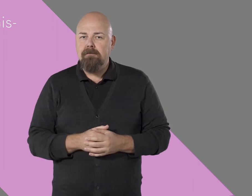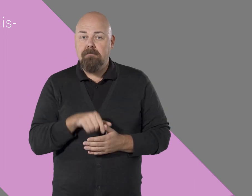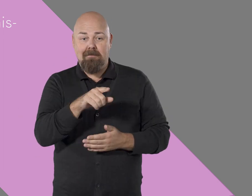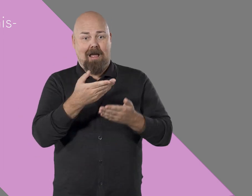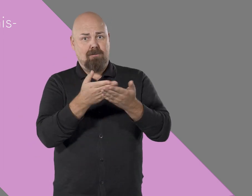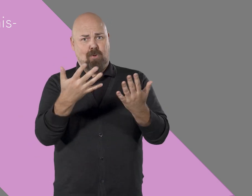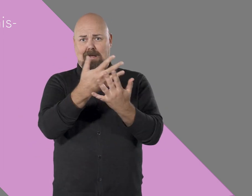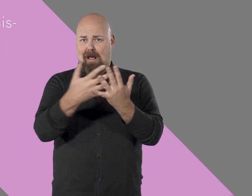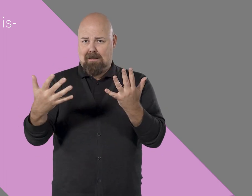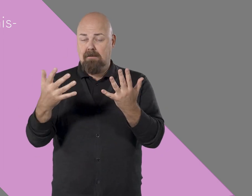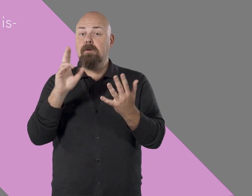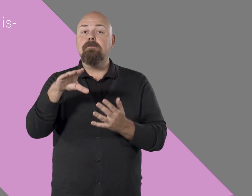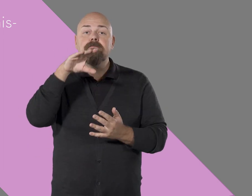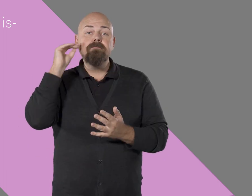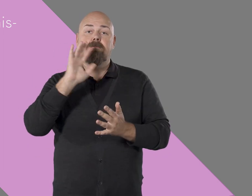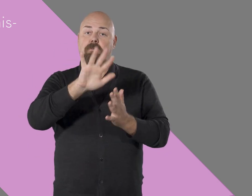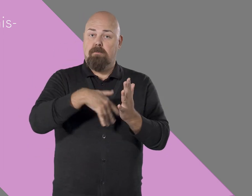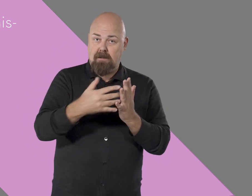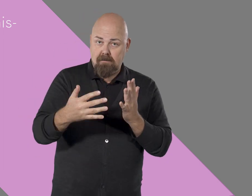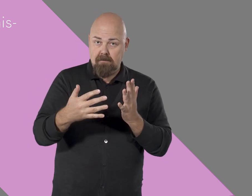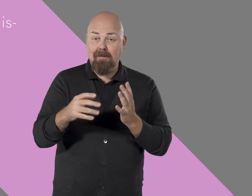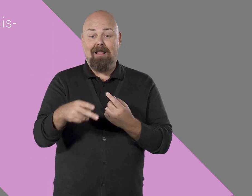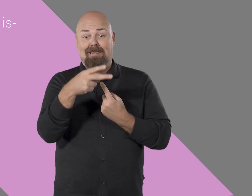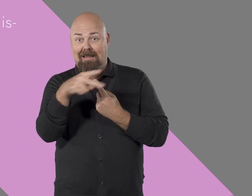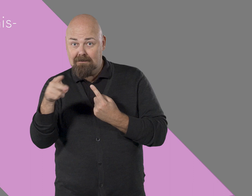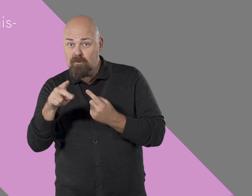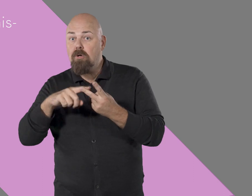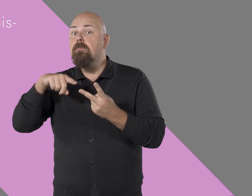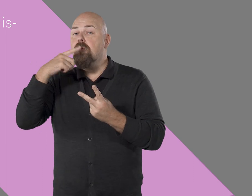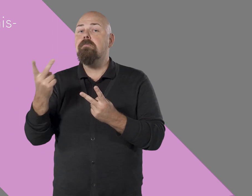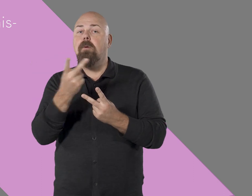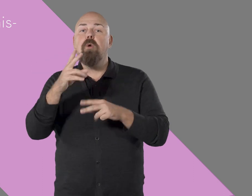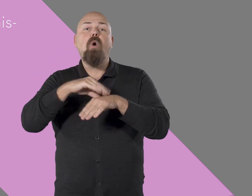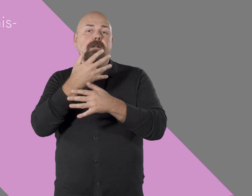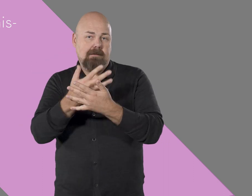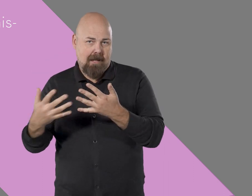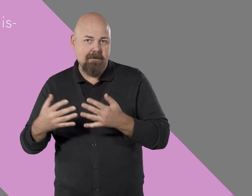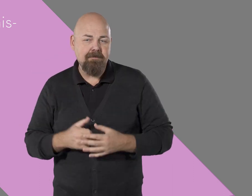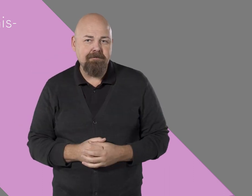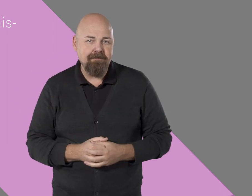Elokuvan esityskieli on suomenruotsalainen viittomakieli, - ja siinä on tekstitys ruotsin kielellä sekä puhetulkkaus ruotsiksi.